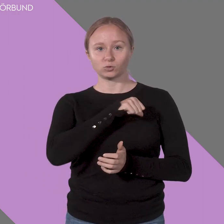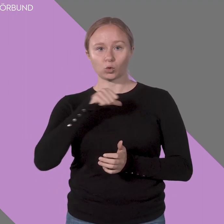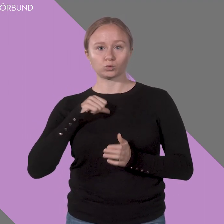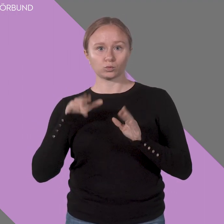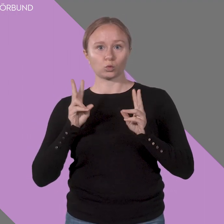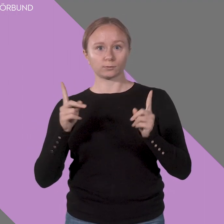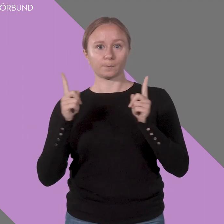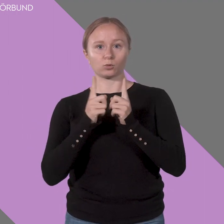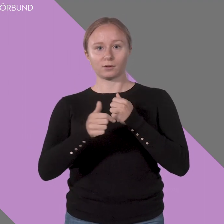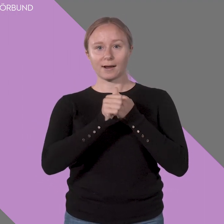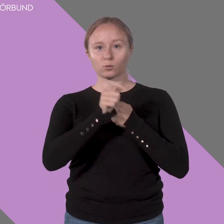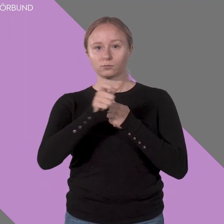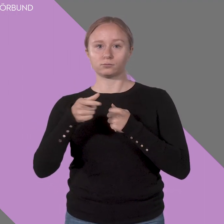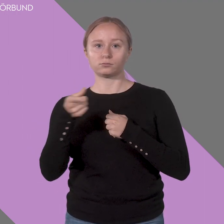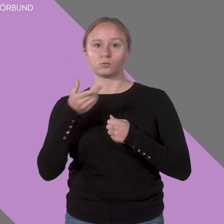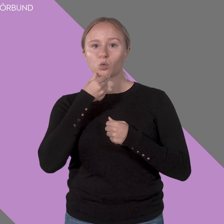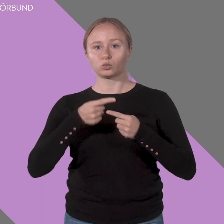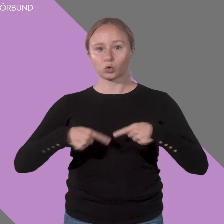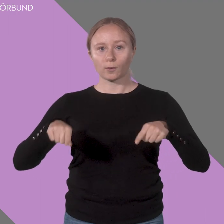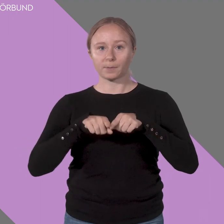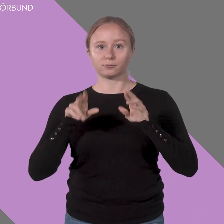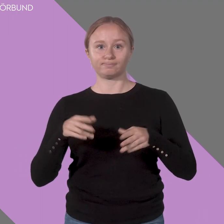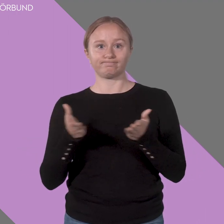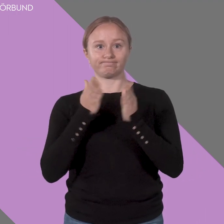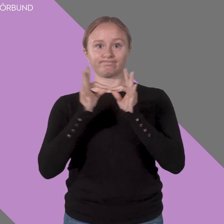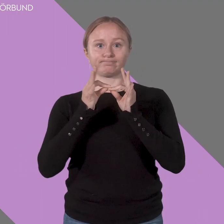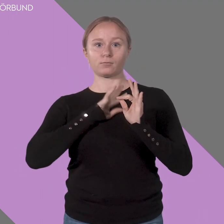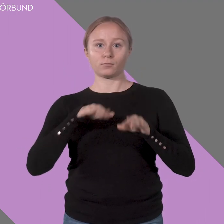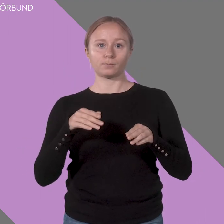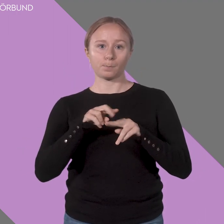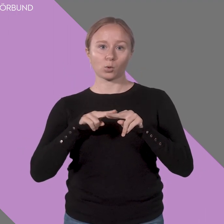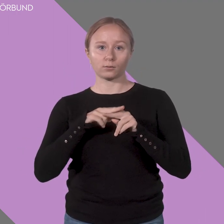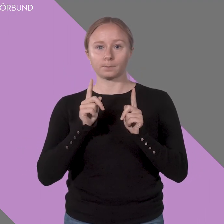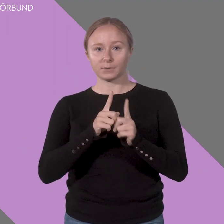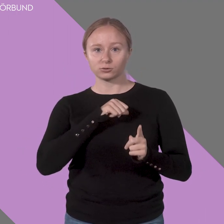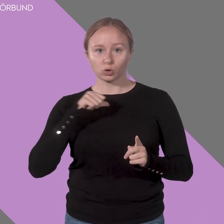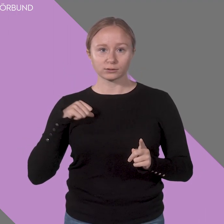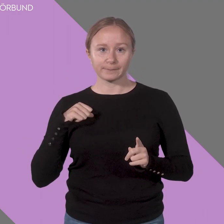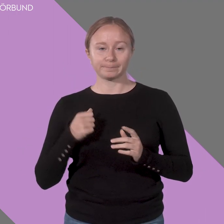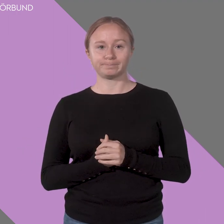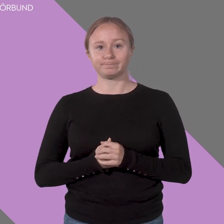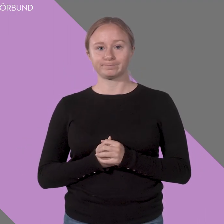Styrelsen mötte också företrädare för ungdomsutskottet, - som av en tillfällighet hade möte samtidigt med styrelsen.